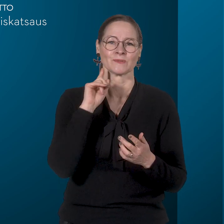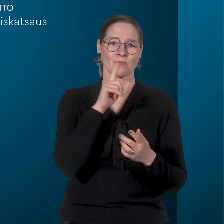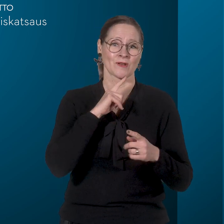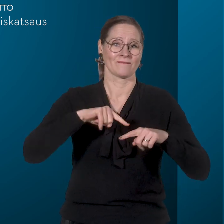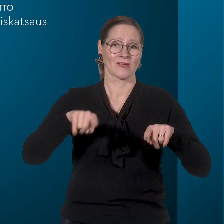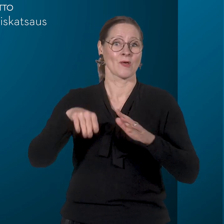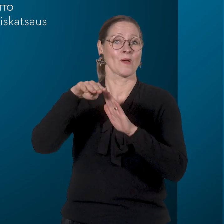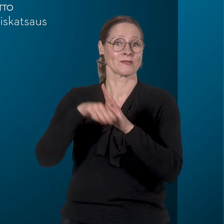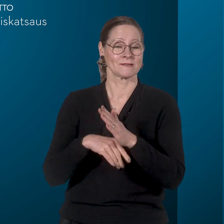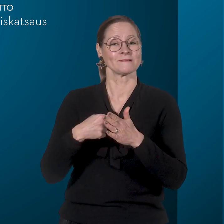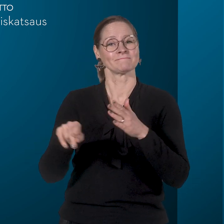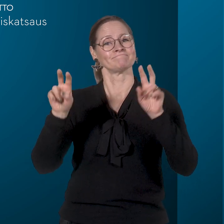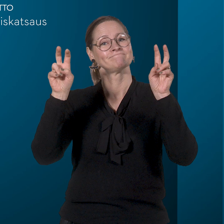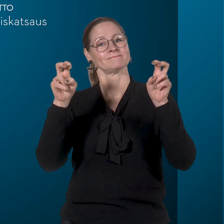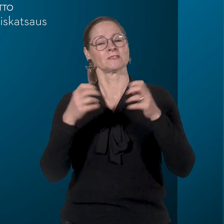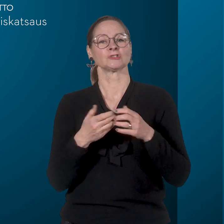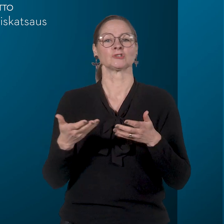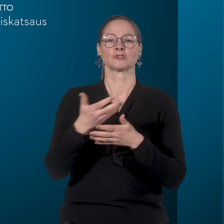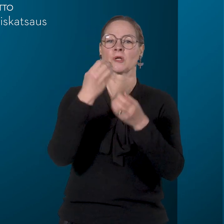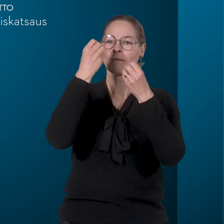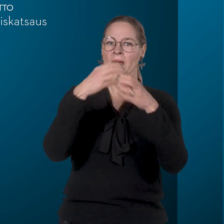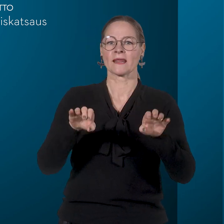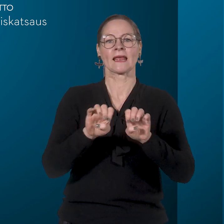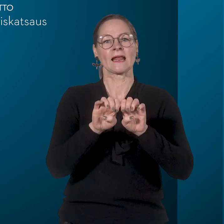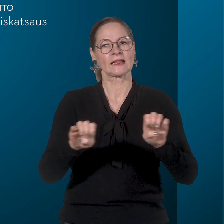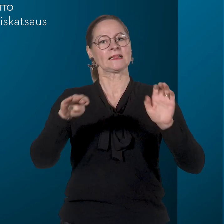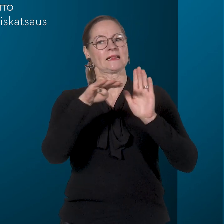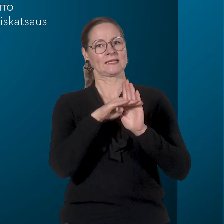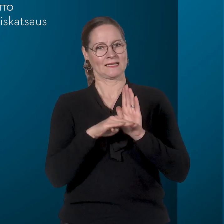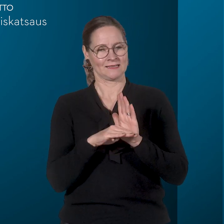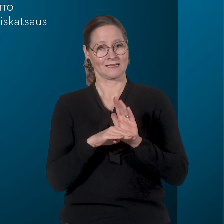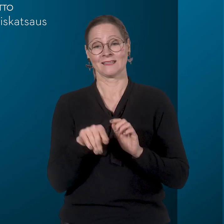Kuurojen Videon ohjelmasta ”Some-etiketti”, -